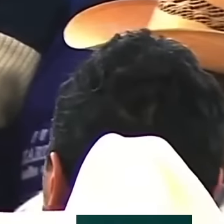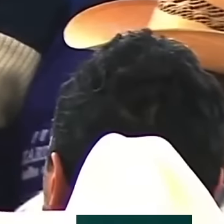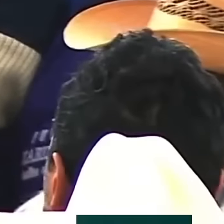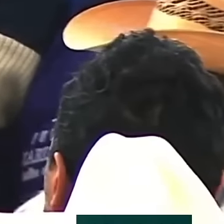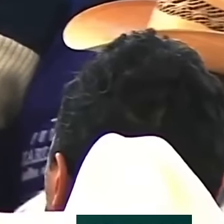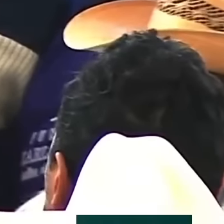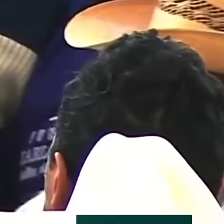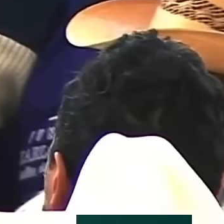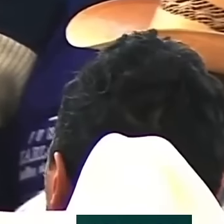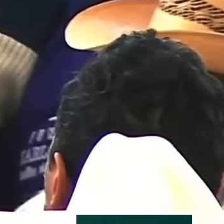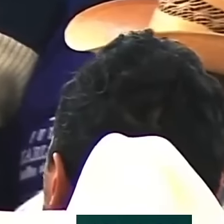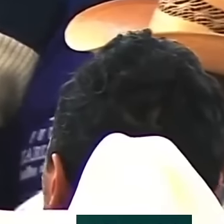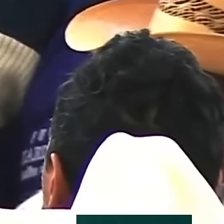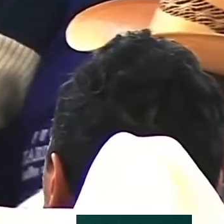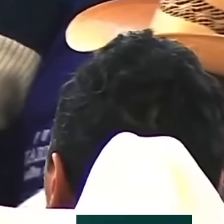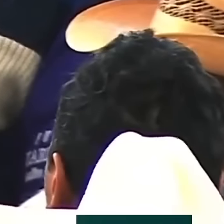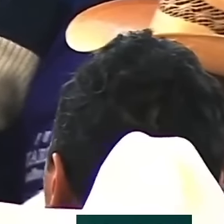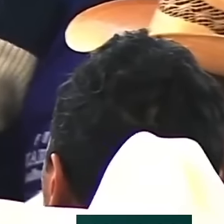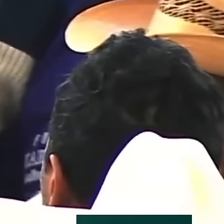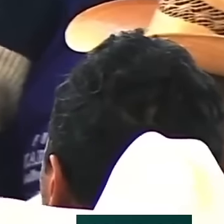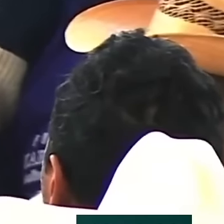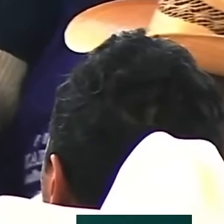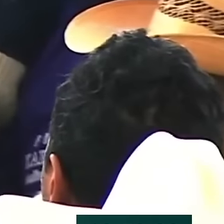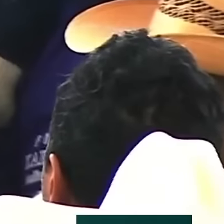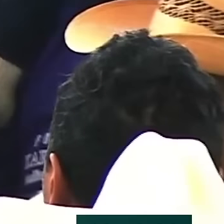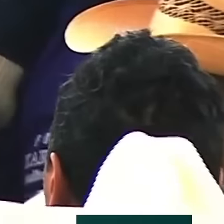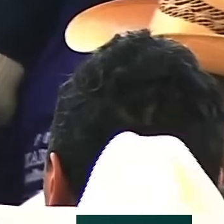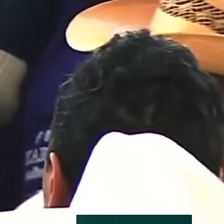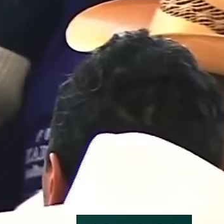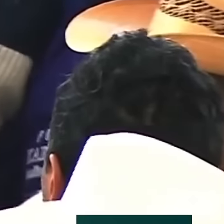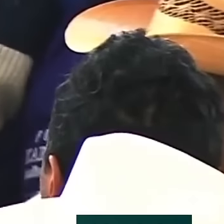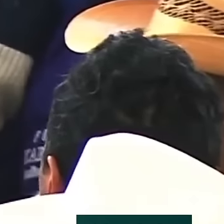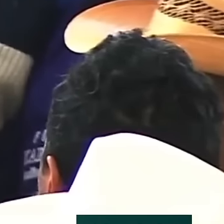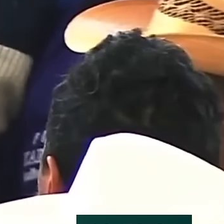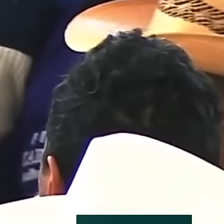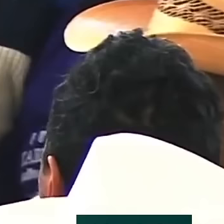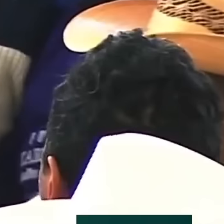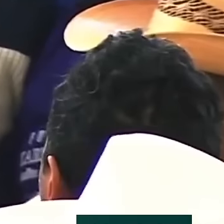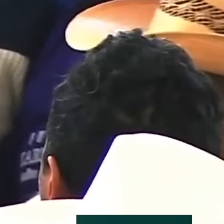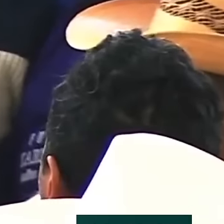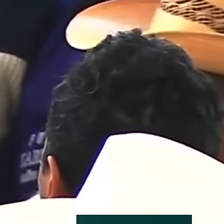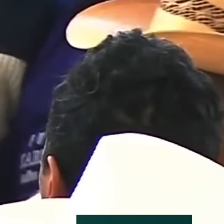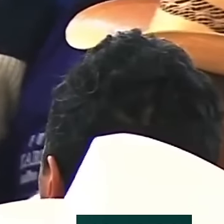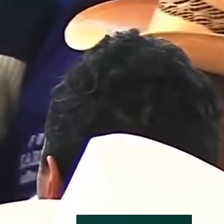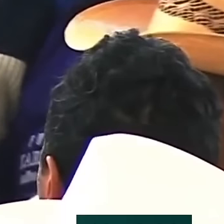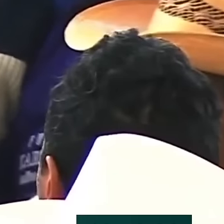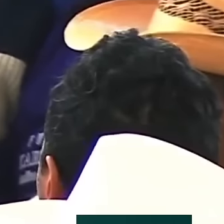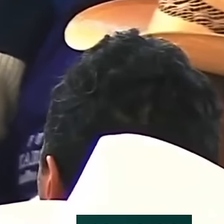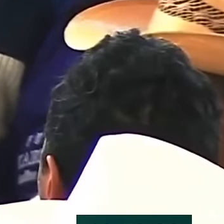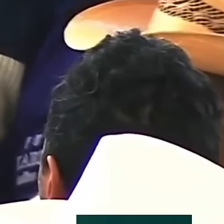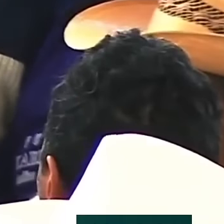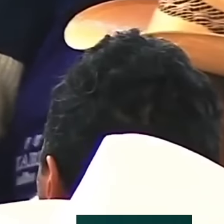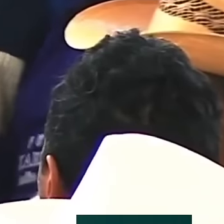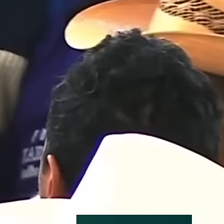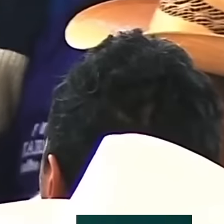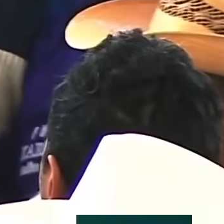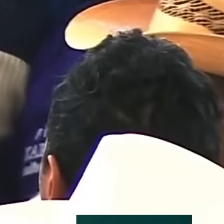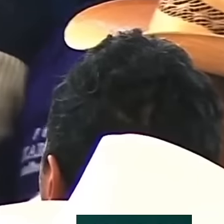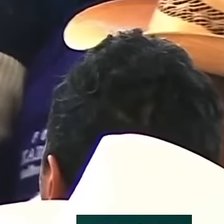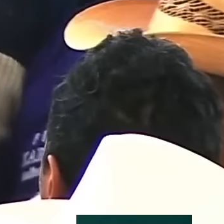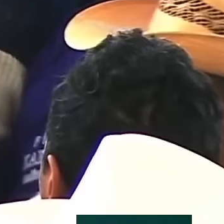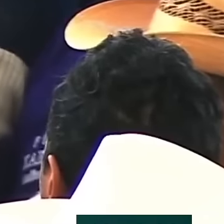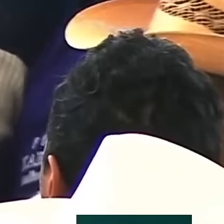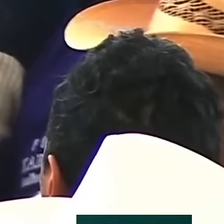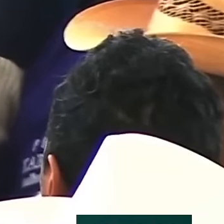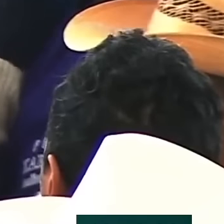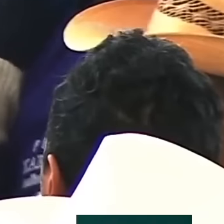histórico